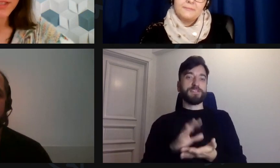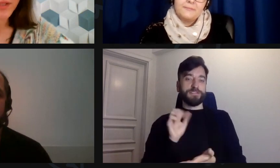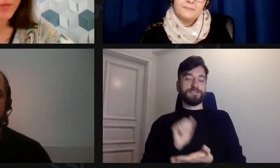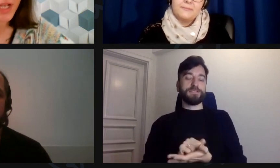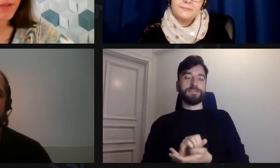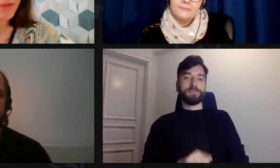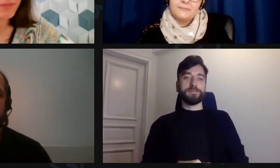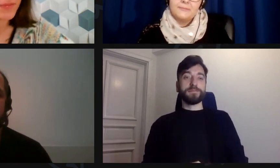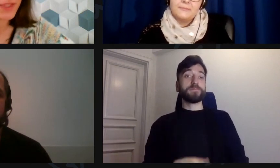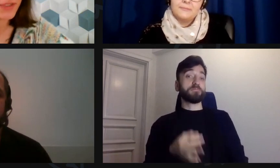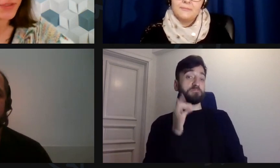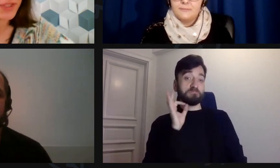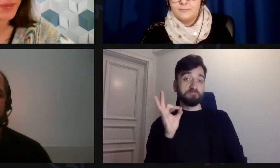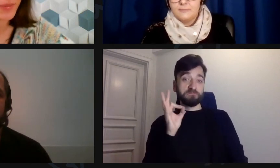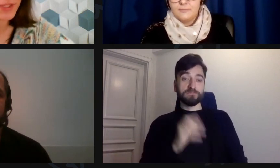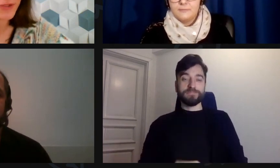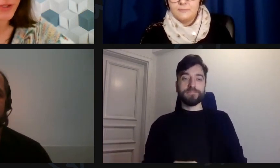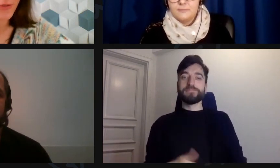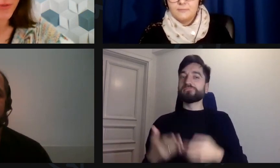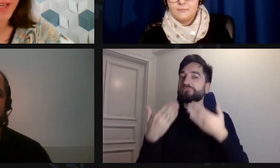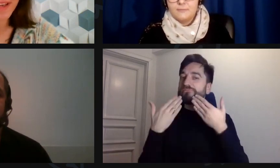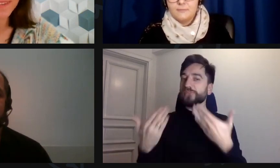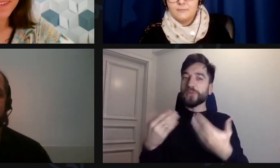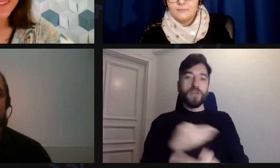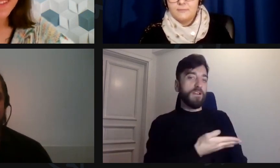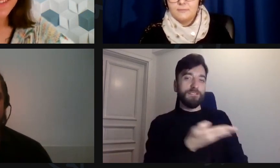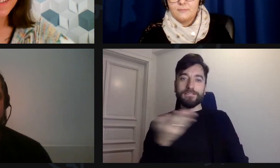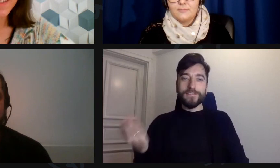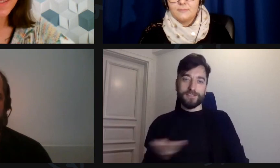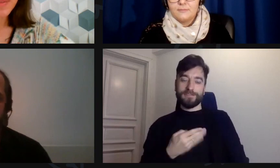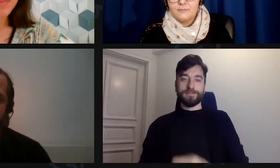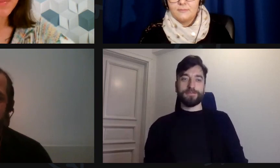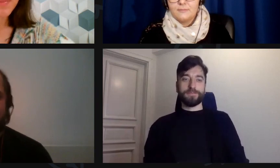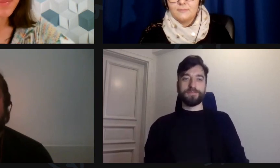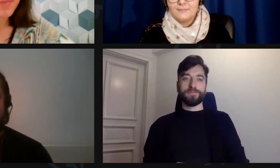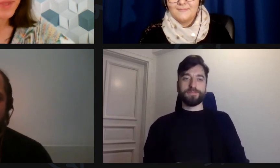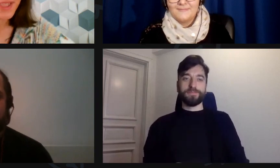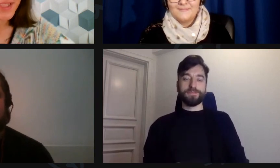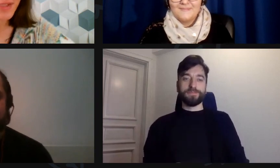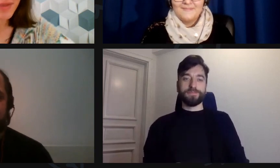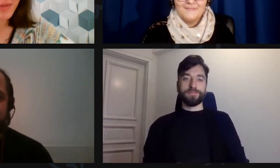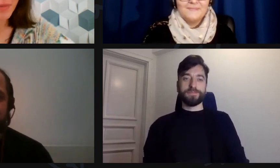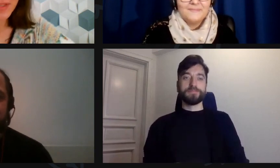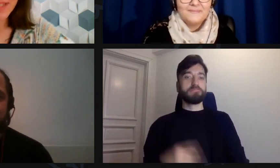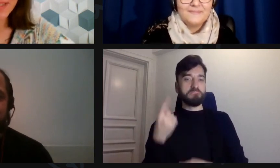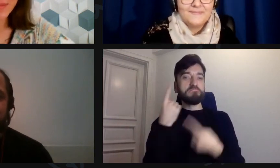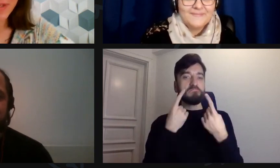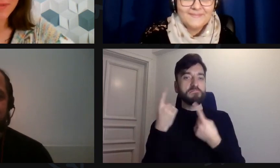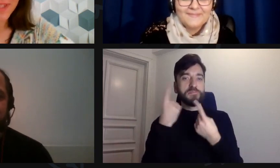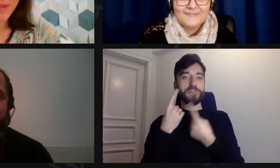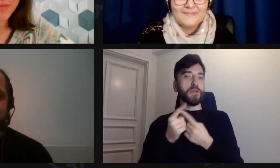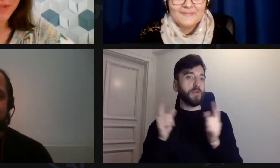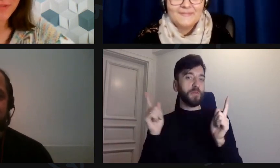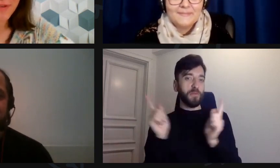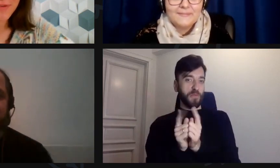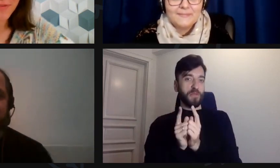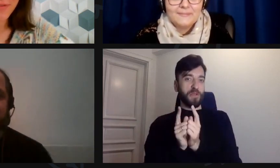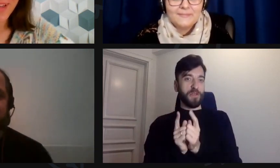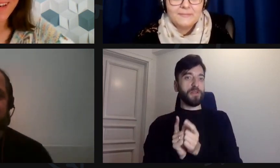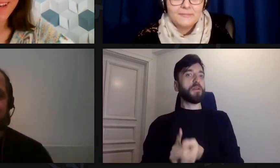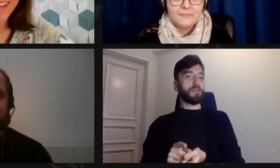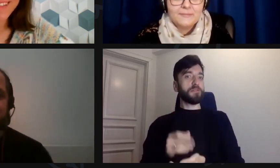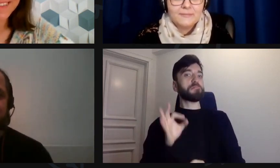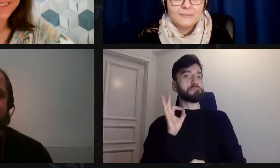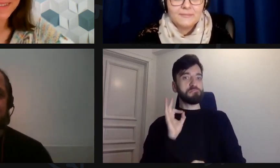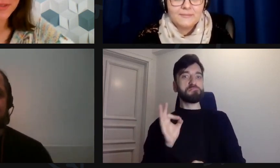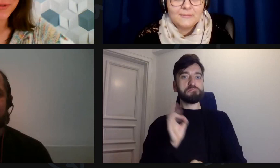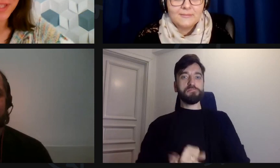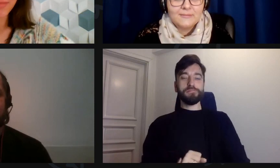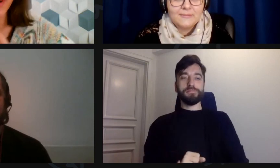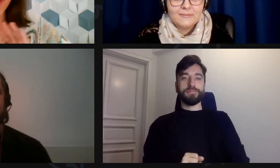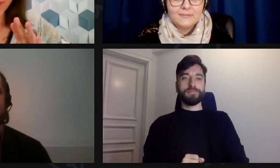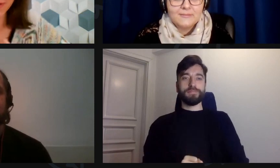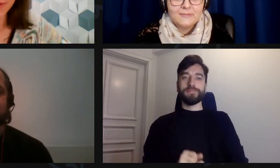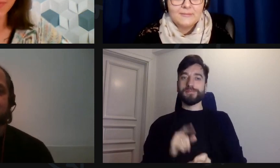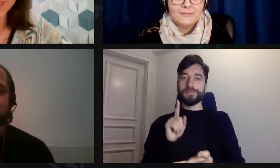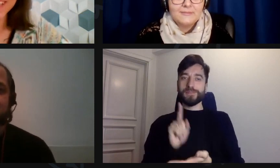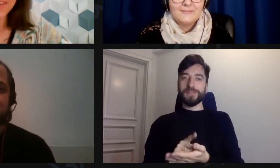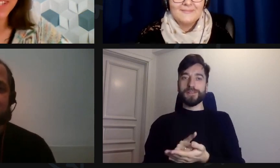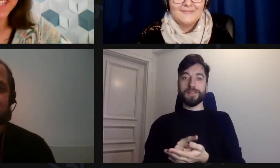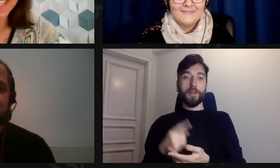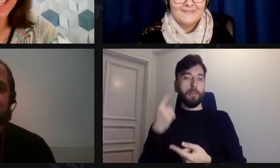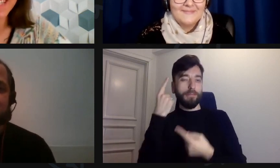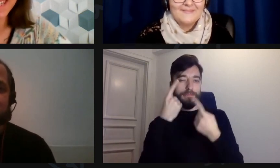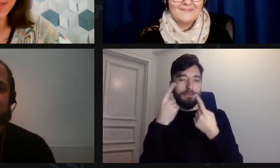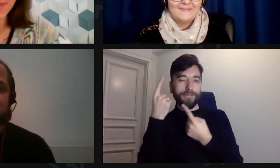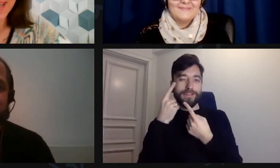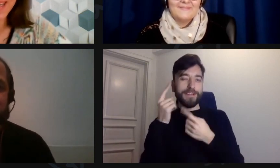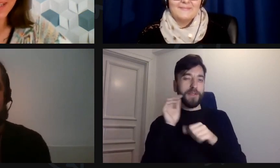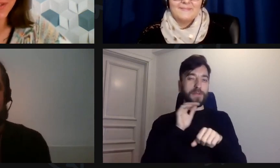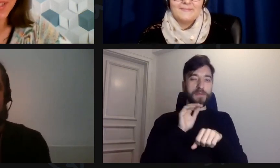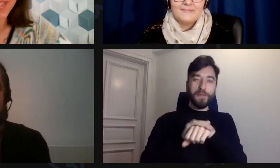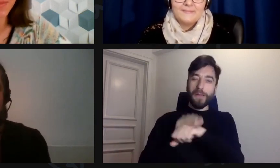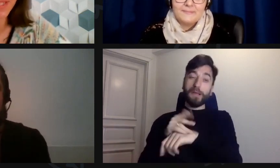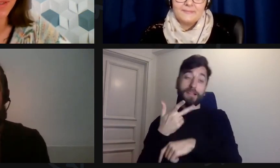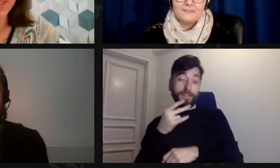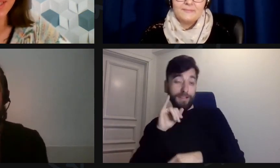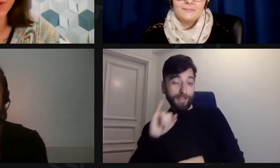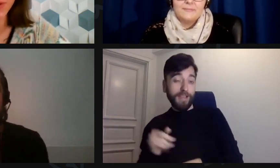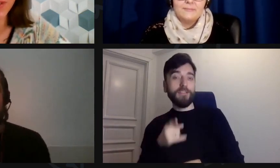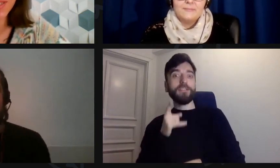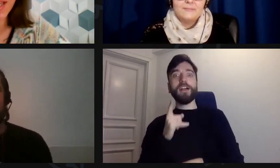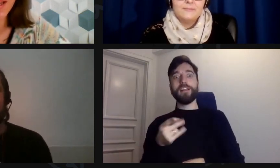Bardzo wam wszystkim dziękuje, myślę, że spotkanie obfitowało w wiele poglądów, bo nie zawsze się zgadzaliśmy.